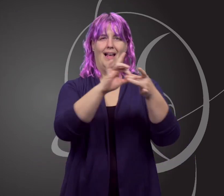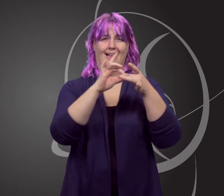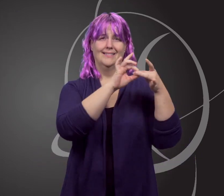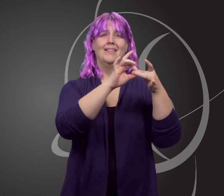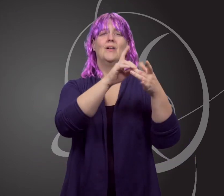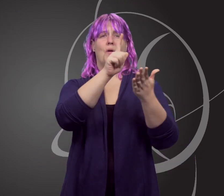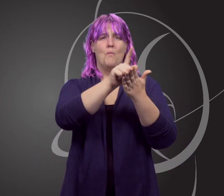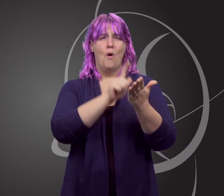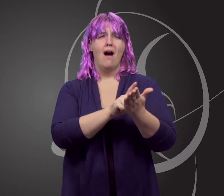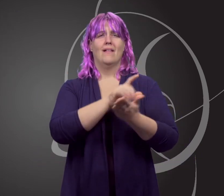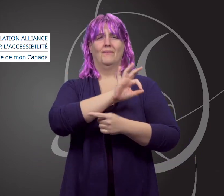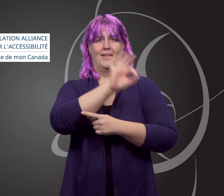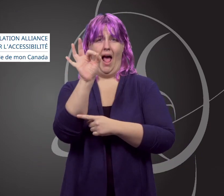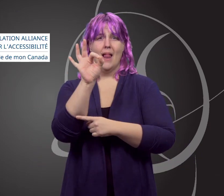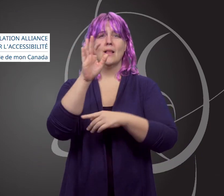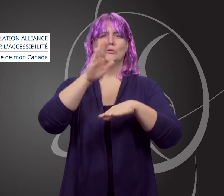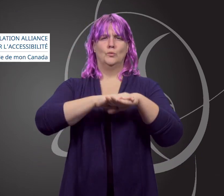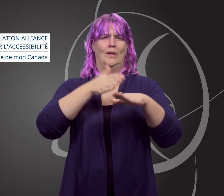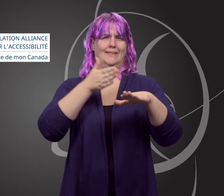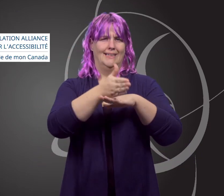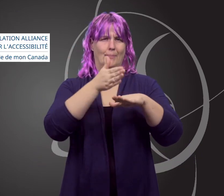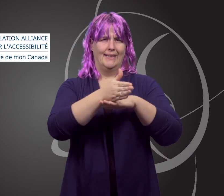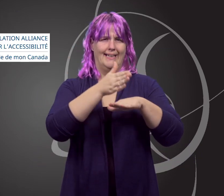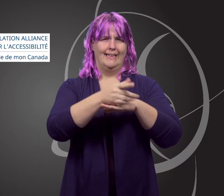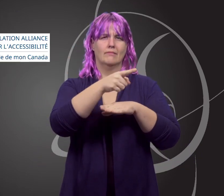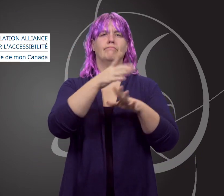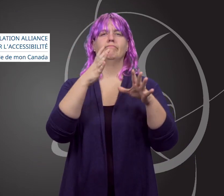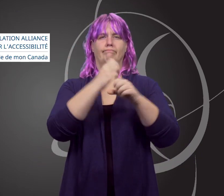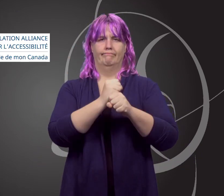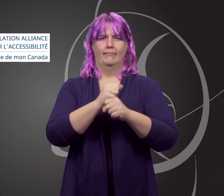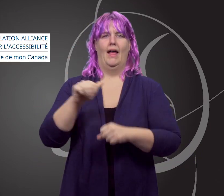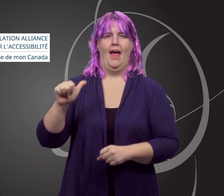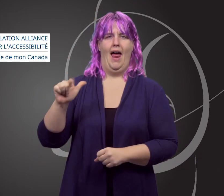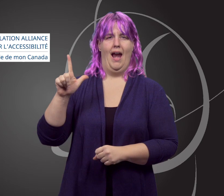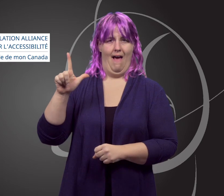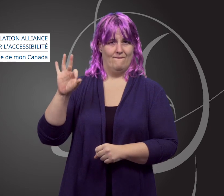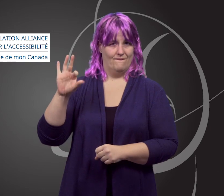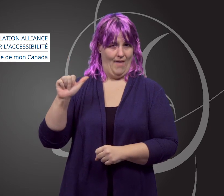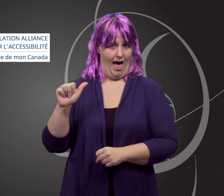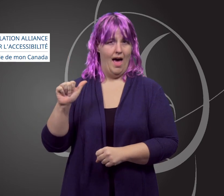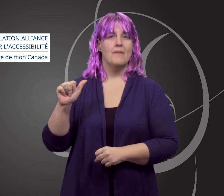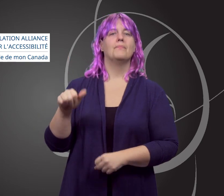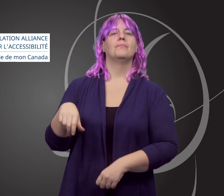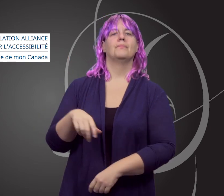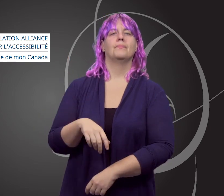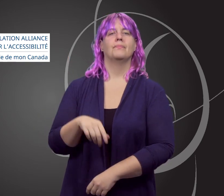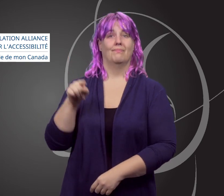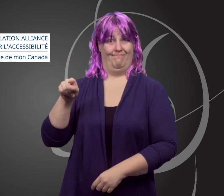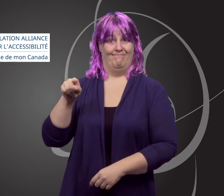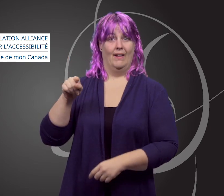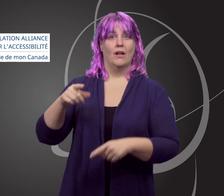Une Alliance pour une loi fédérale sur l’accessibilité (ALFA) a également